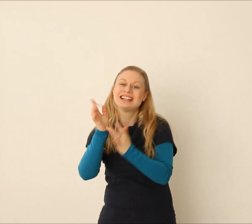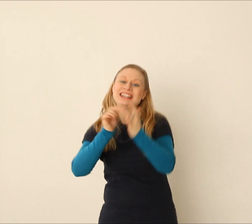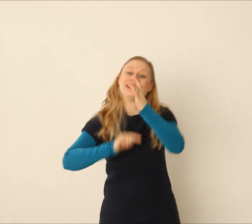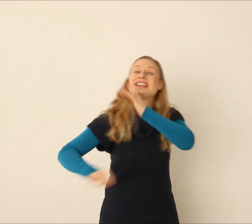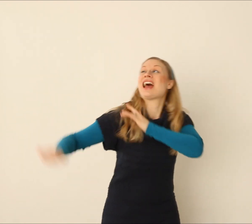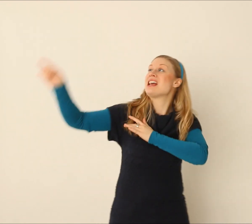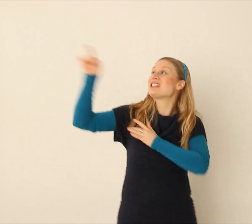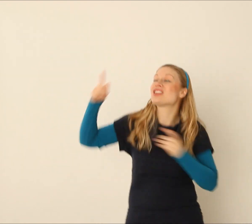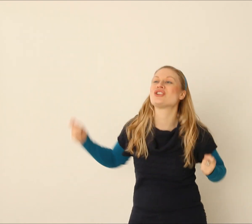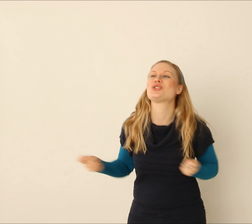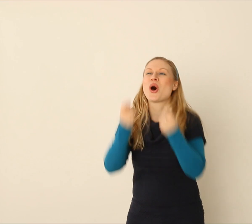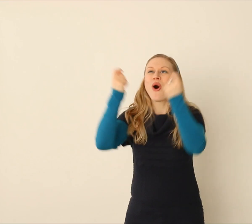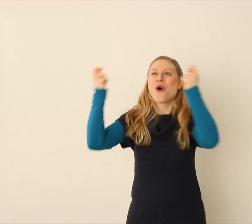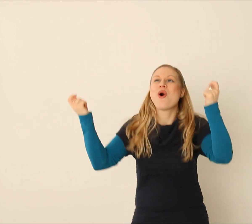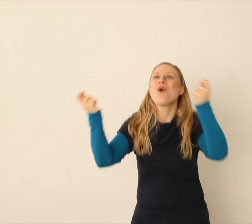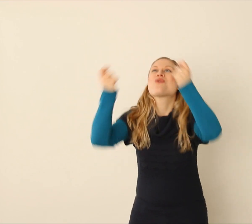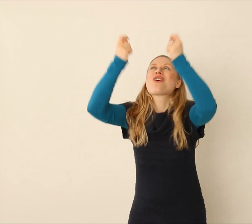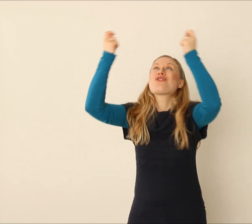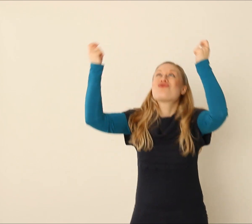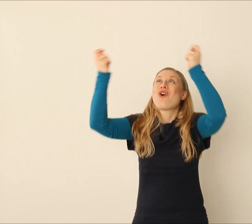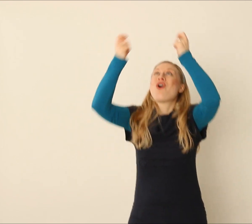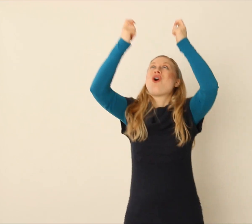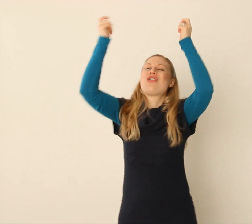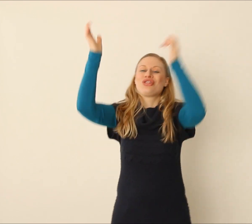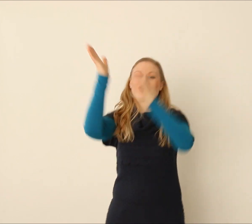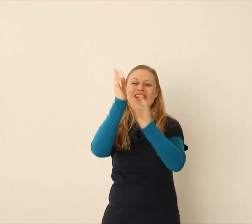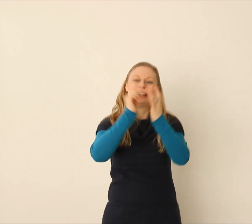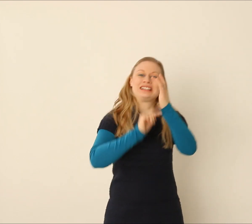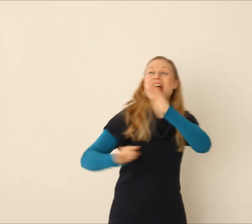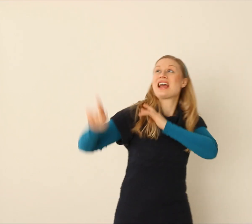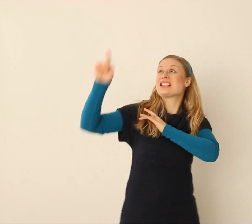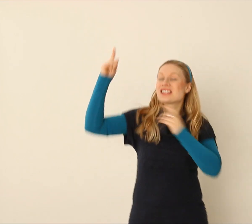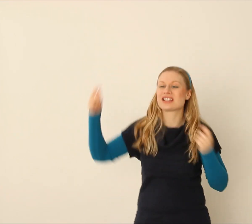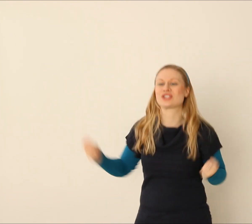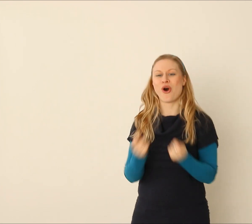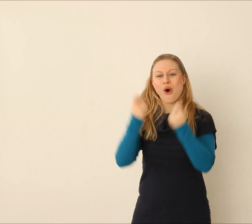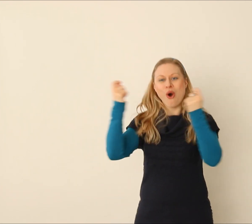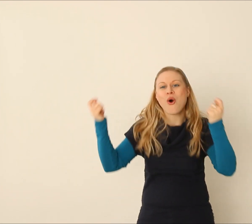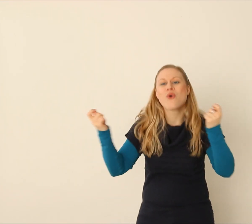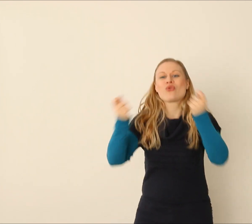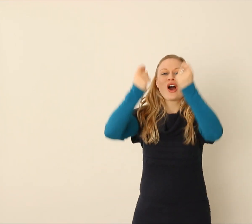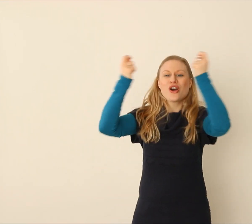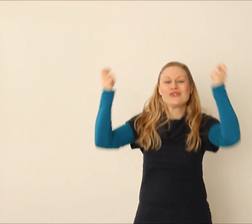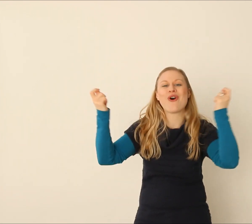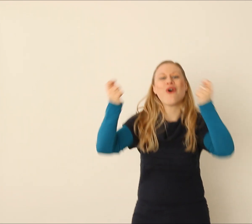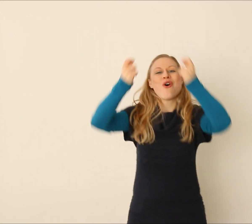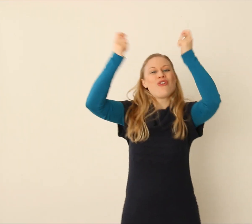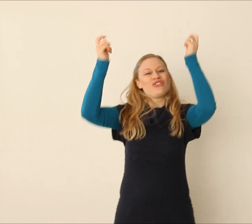Jezus overwon. Jezus overwon.